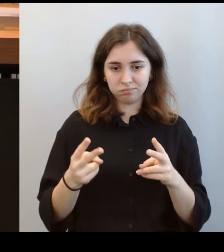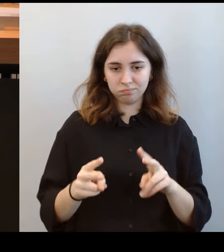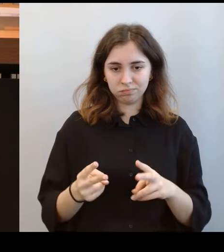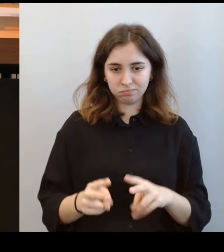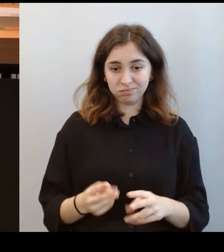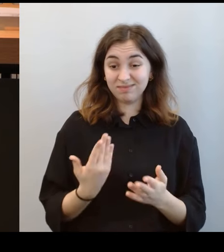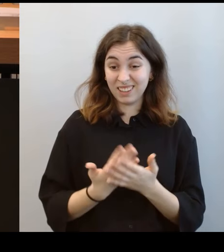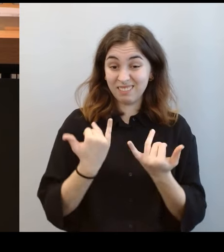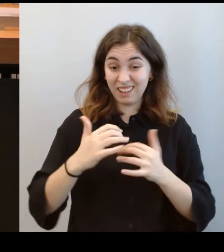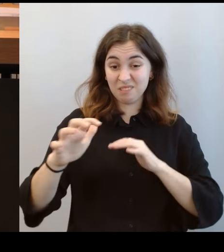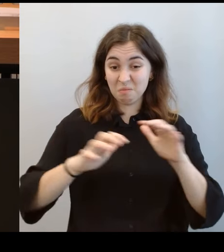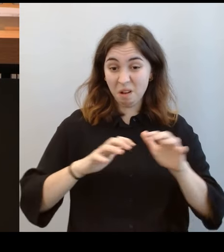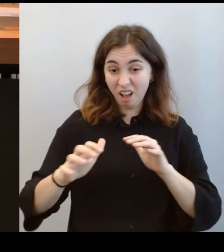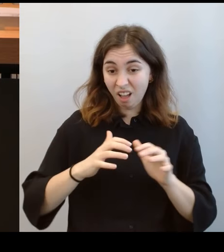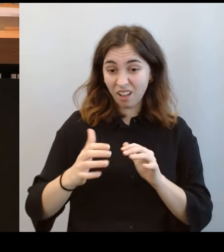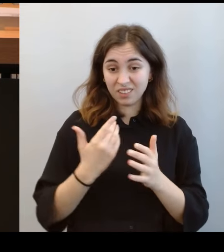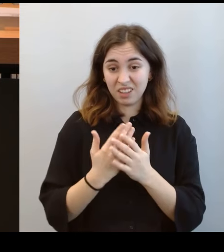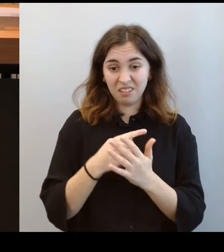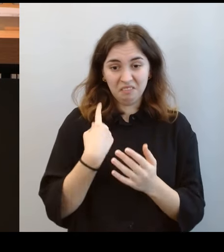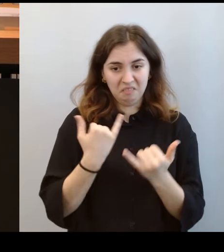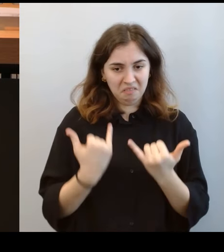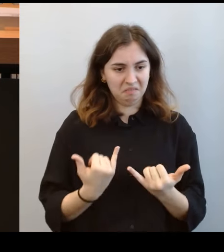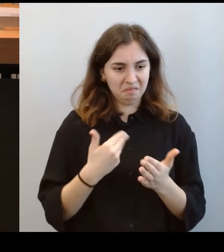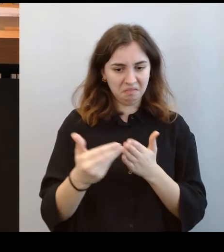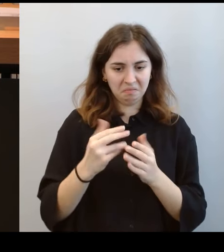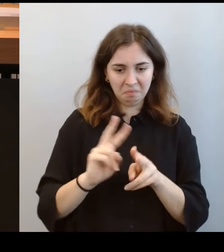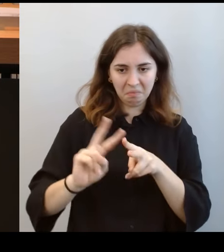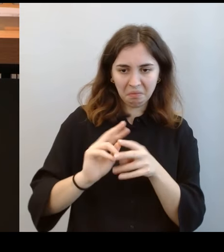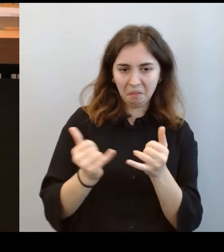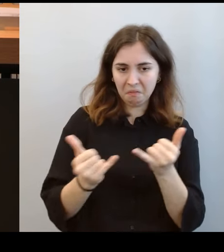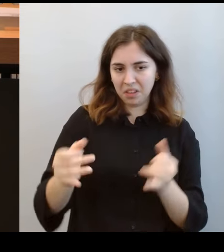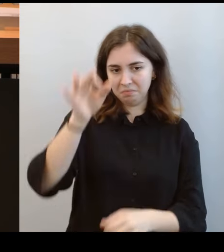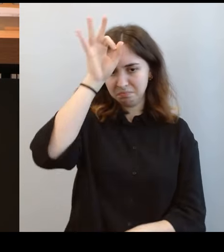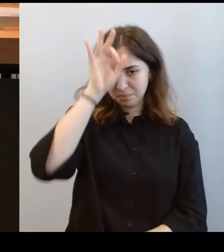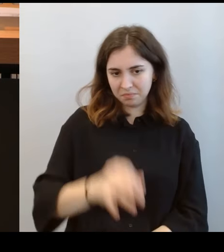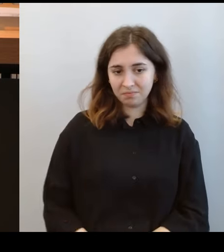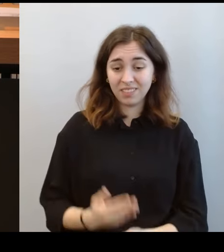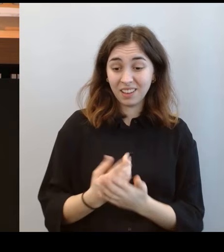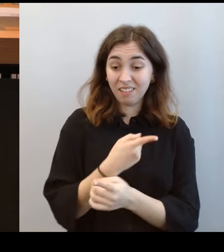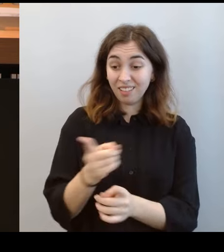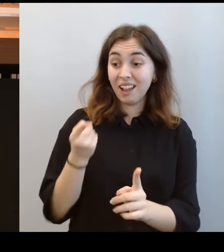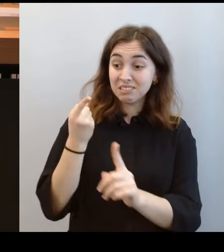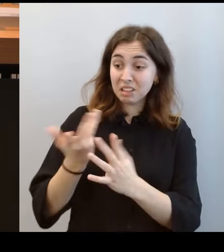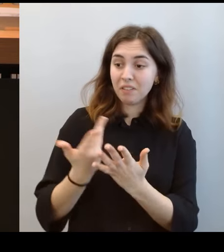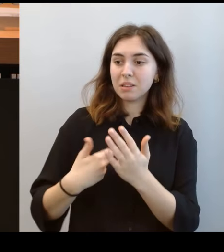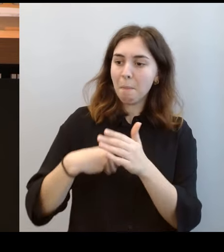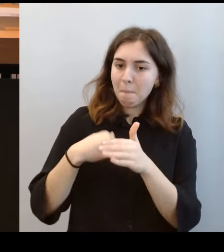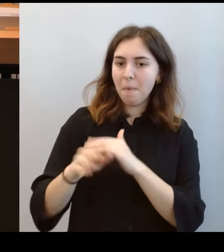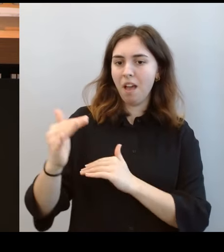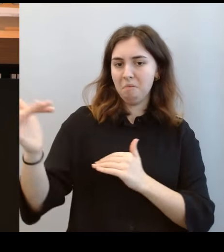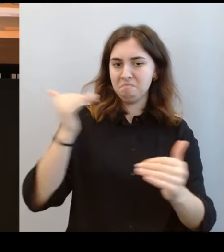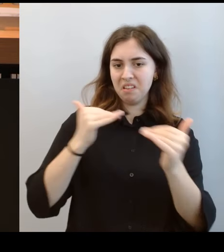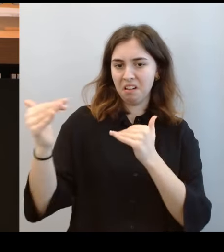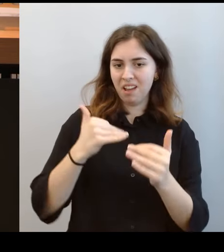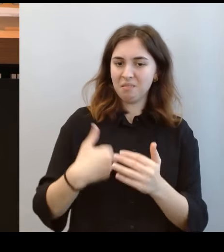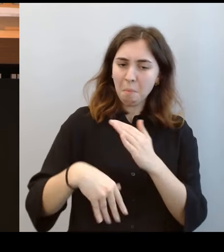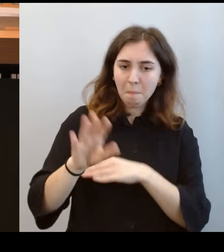Sie wollen sie aber wollen mehr Migranten und noch mehr Familiennachzug, zusätzlich noch mehr Berechtigte auf ein